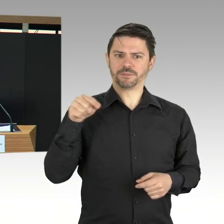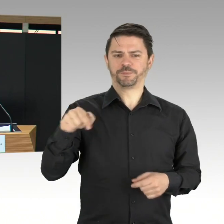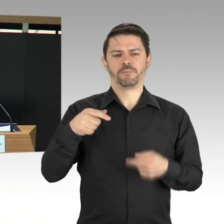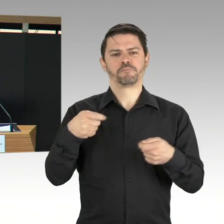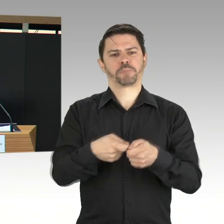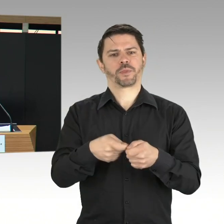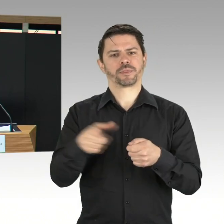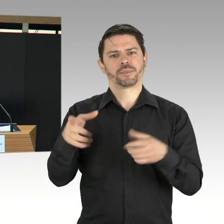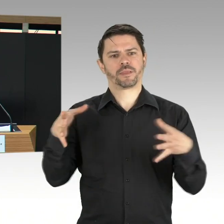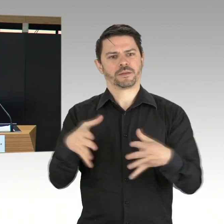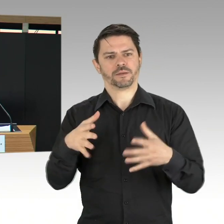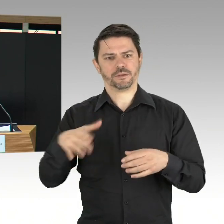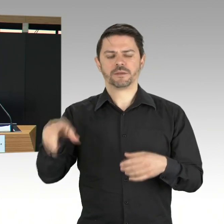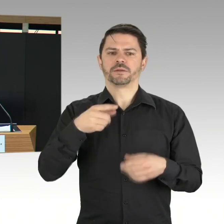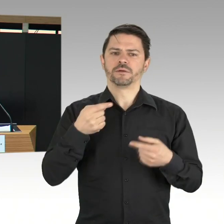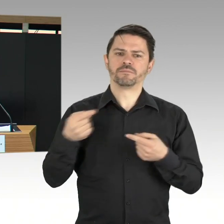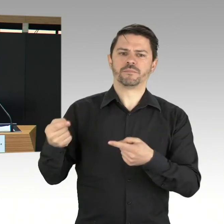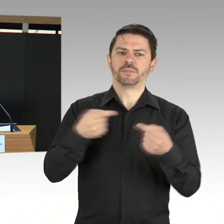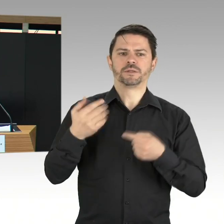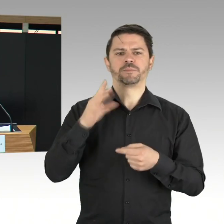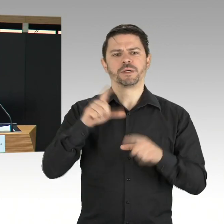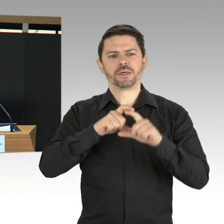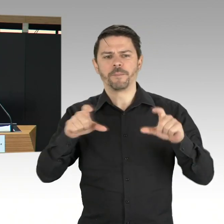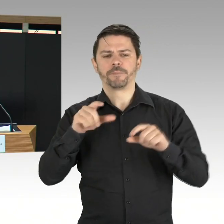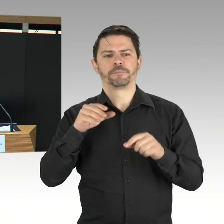Herr Dregger, Herr Dregger, Sie haben hier,